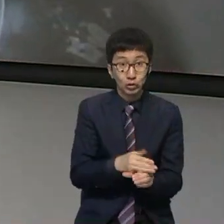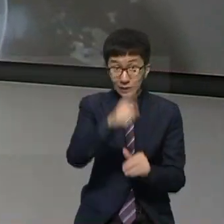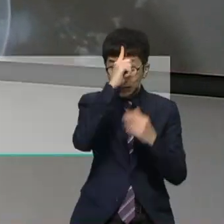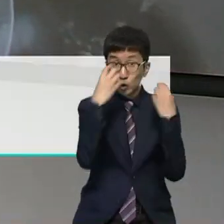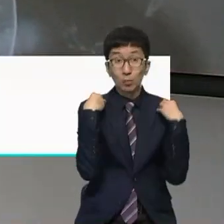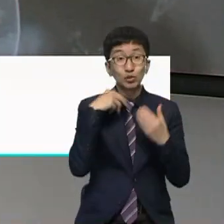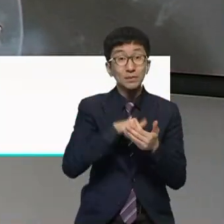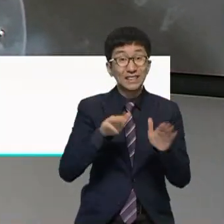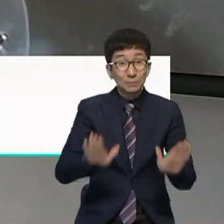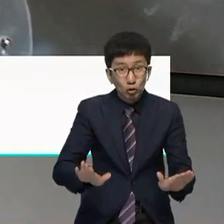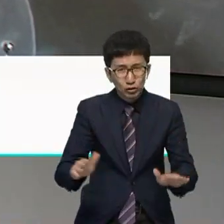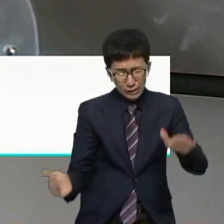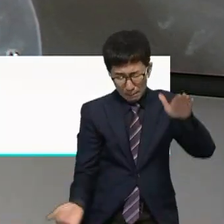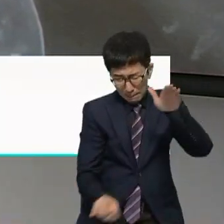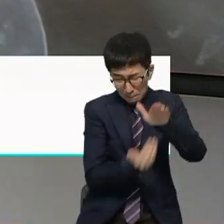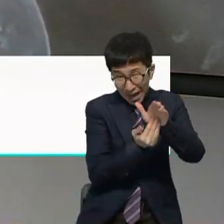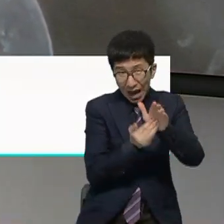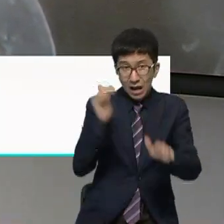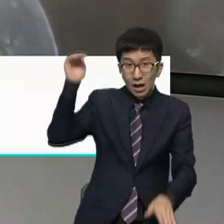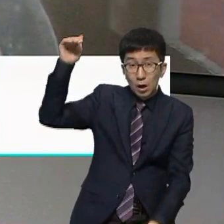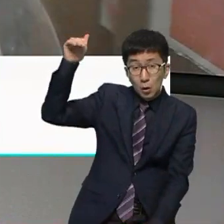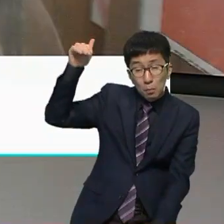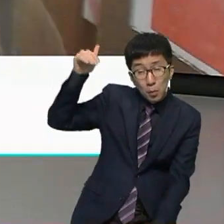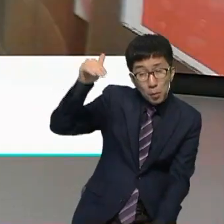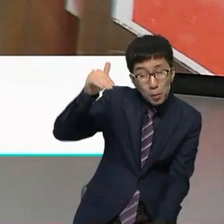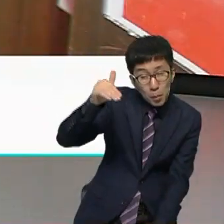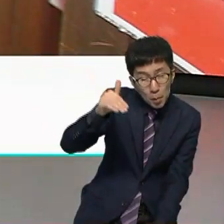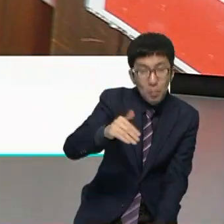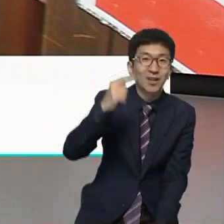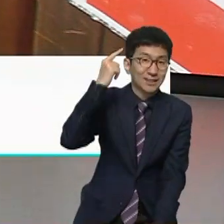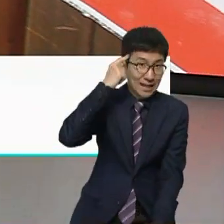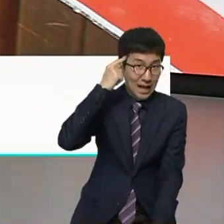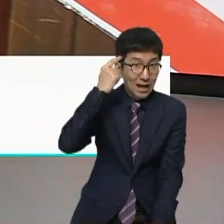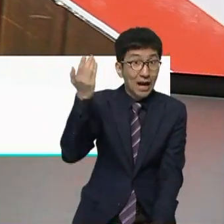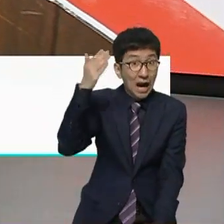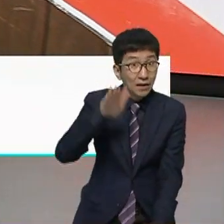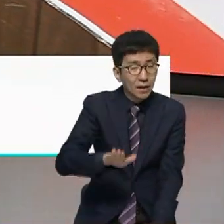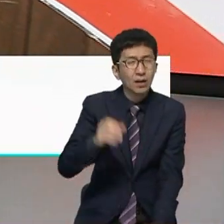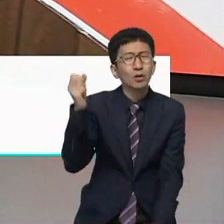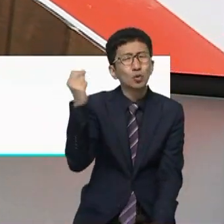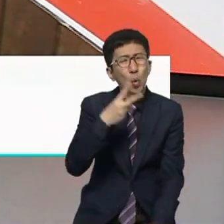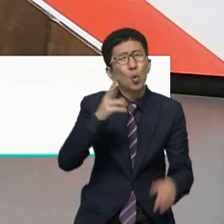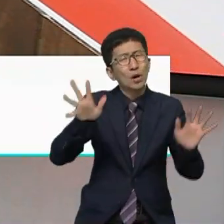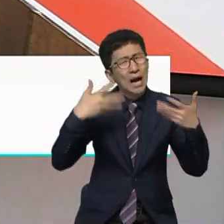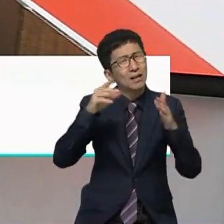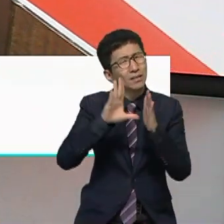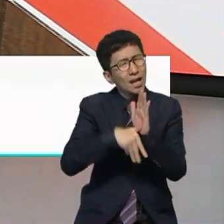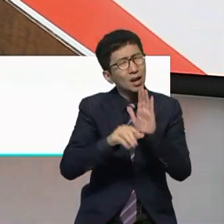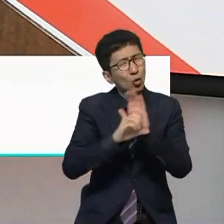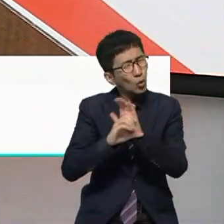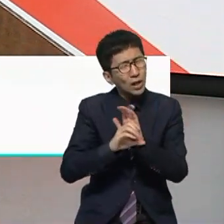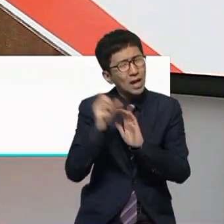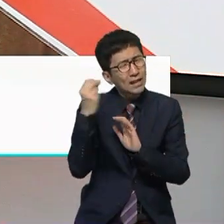방역 당국은 확진자 수가 이번 주 정점을 찍고 서서히 줄어들 걸로 예상했는데 그러면서도 올가을쯤 코로나가 다시 확산할 수 있다고 경고했습니다.